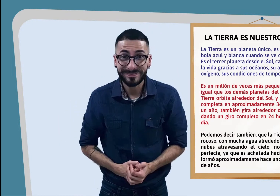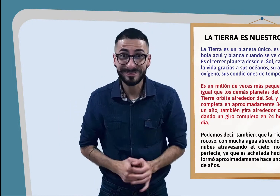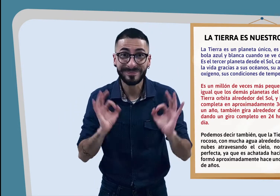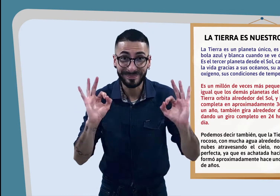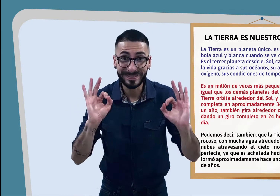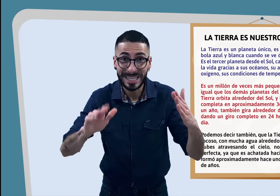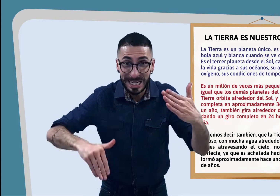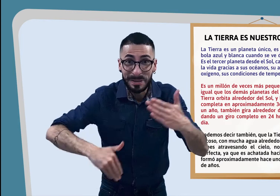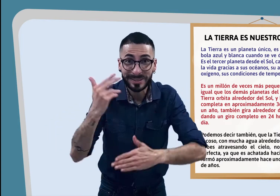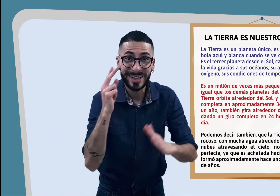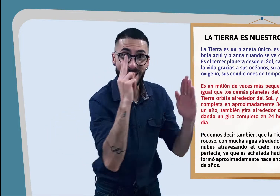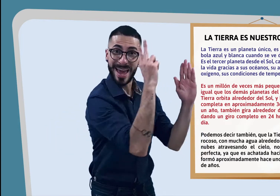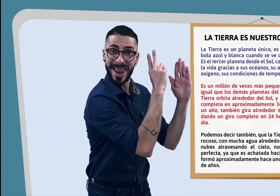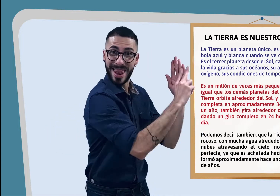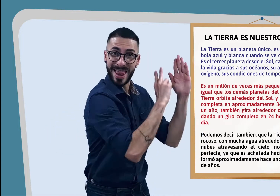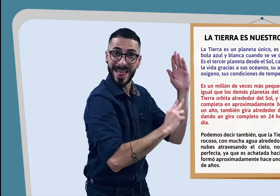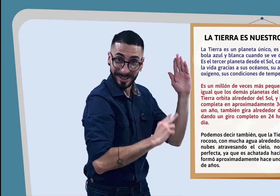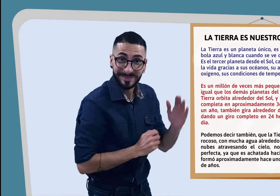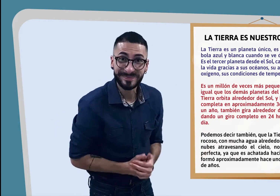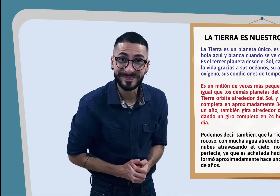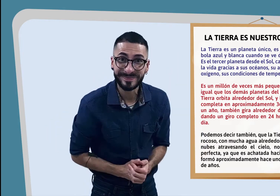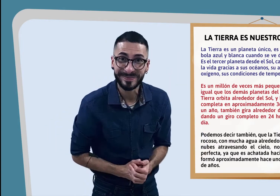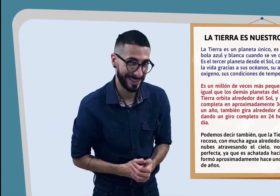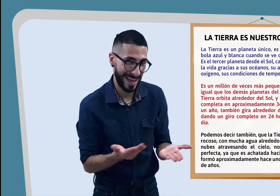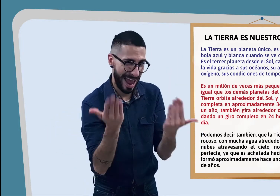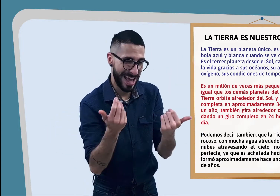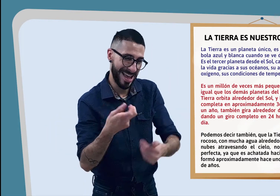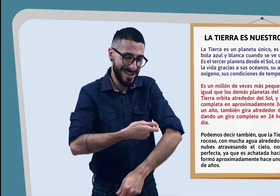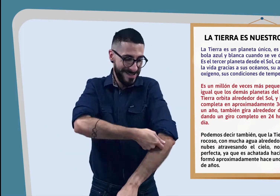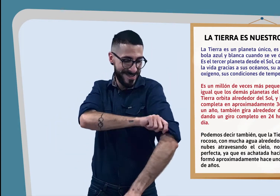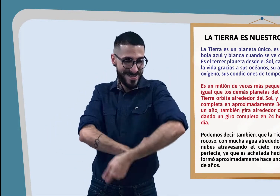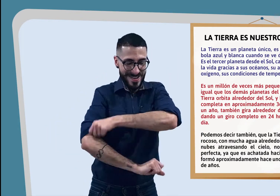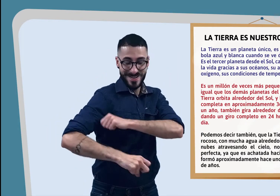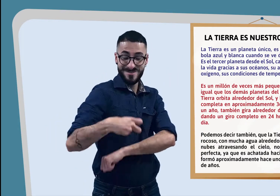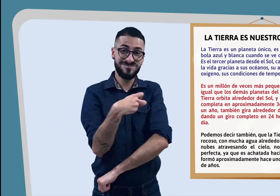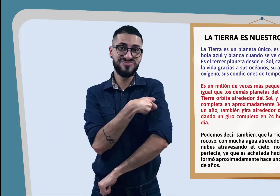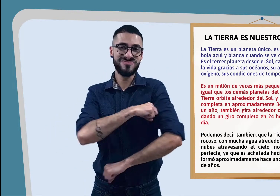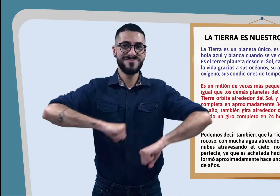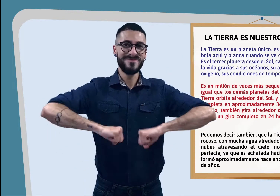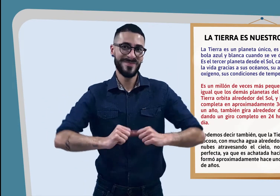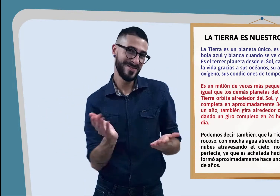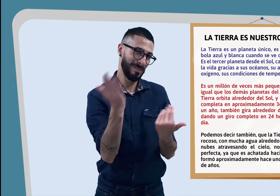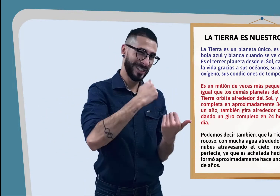¿Qué les parece? ¿Les gusta la idea? Comencemos a leer. Ánimo, manos a la obra con toda la energía, ¡vamos!